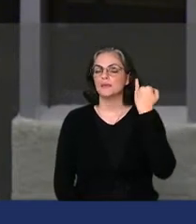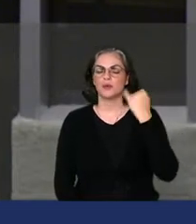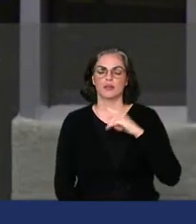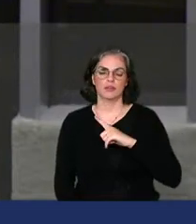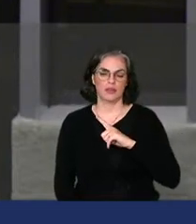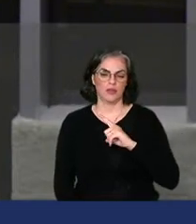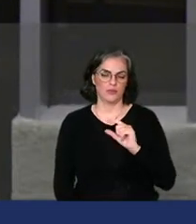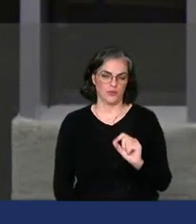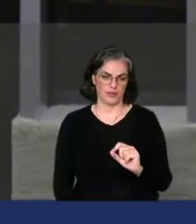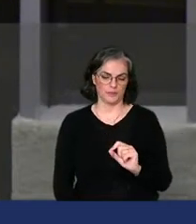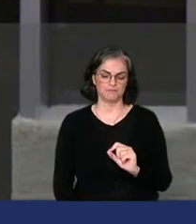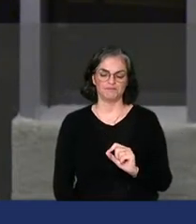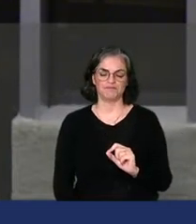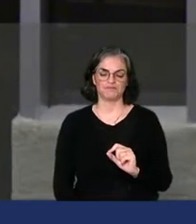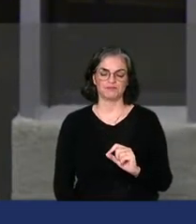INICIATIVAS INICIATIVAS, A PRIMEIRA DELAS DO SENADO